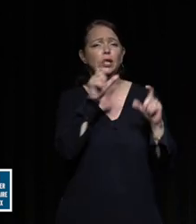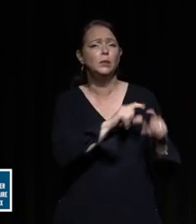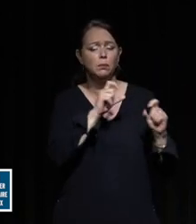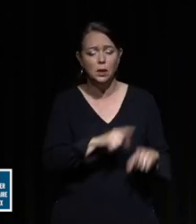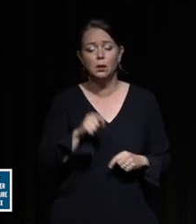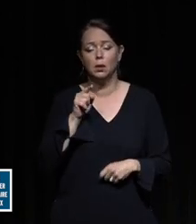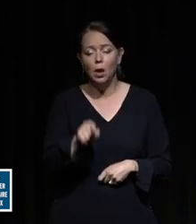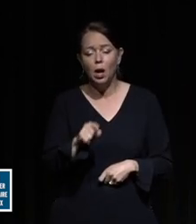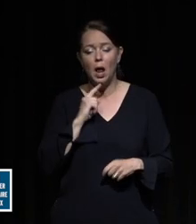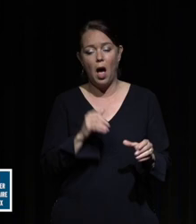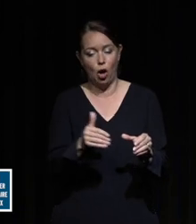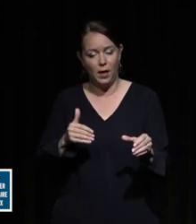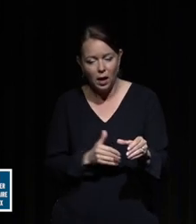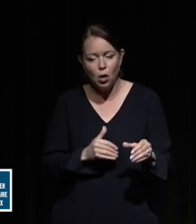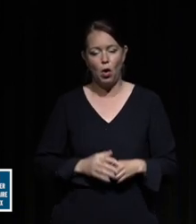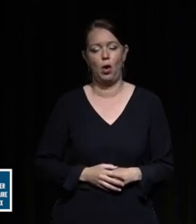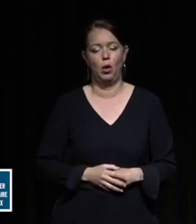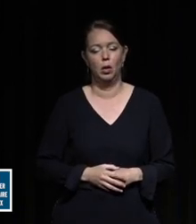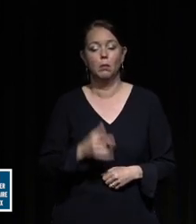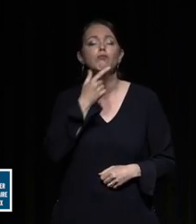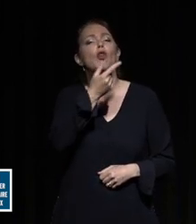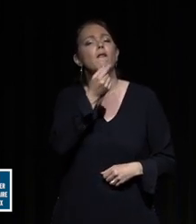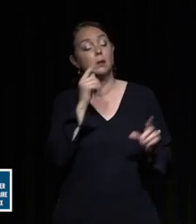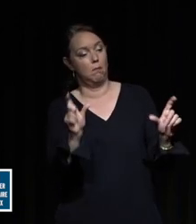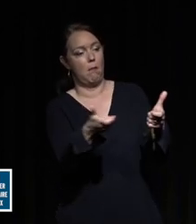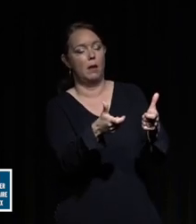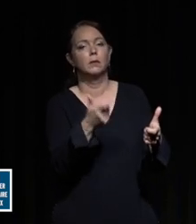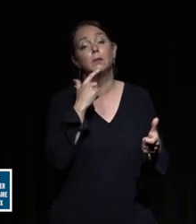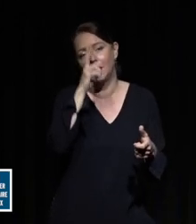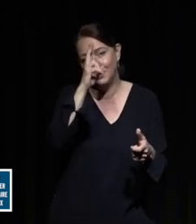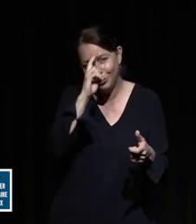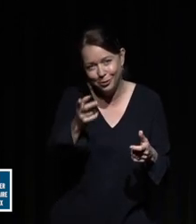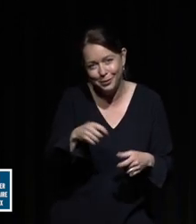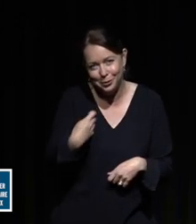antérieur ici des images facile à diagnostiquer quand on est habitué c'est une à des nommés aux